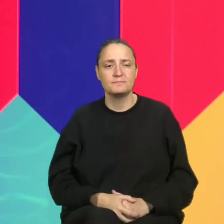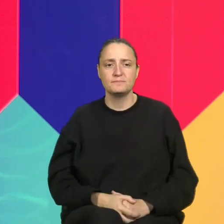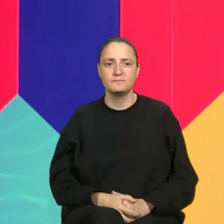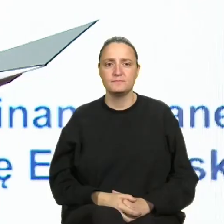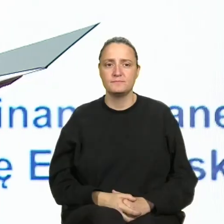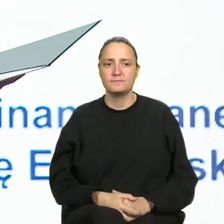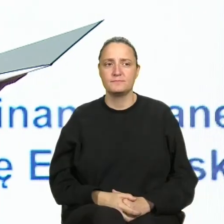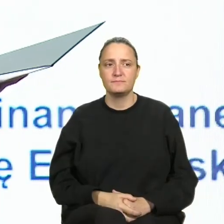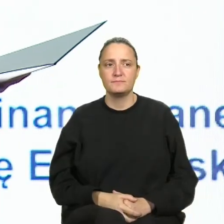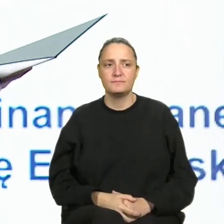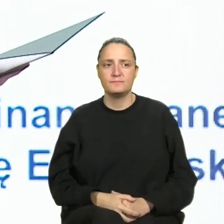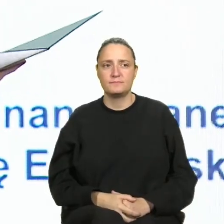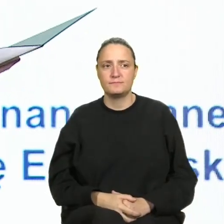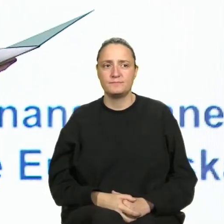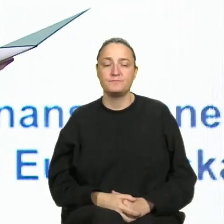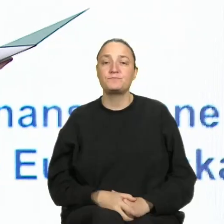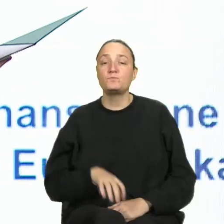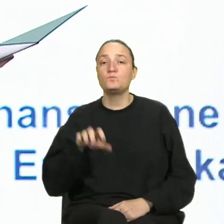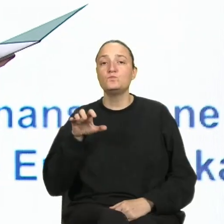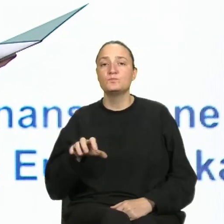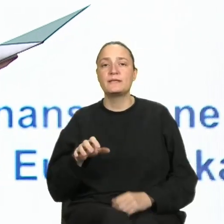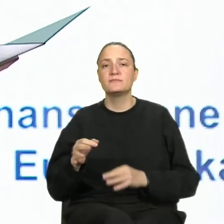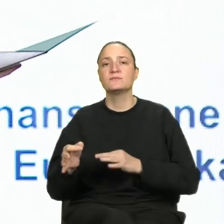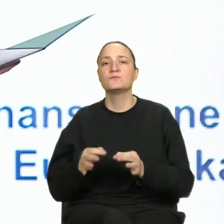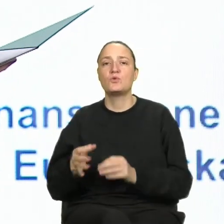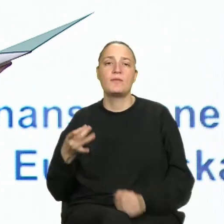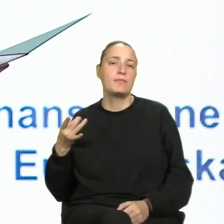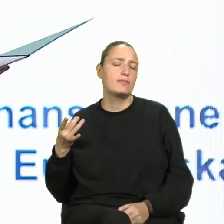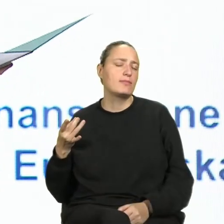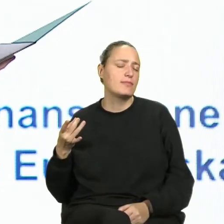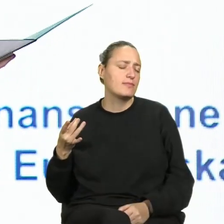Zatem w kategorii Historia, która zostaje,